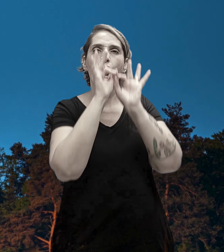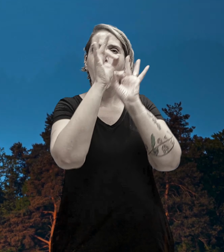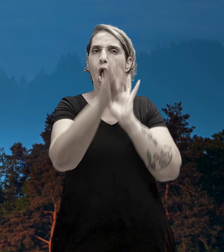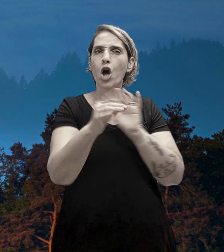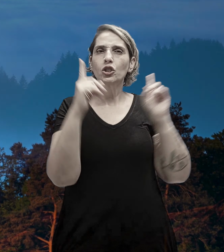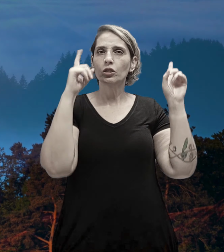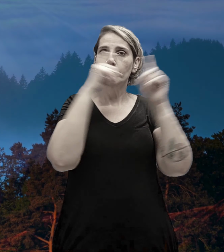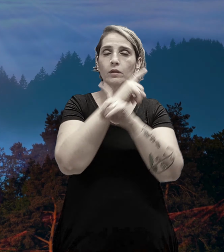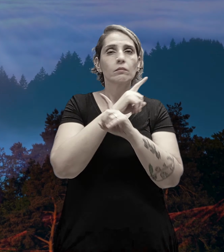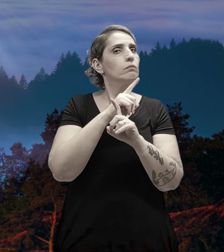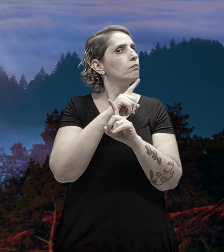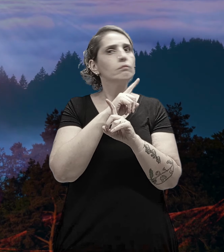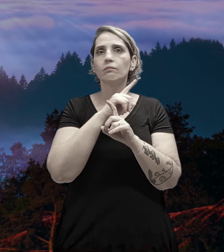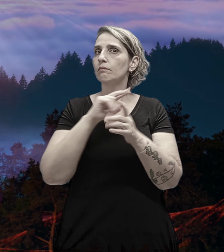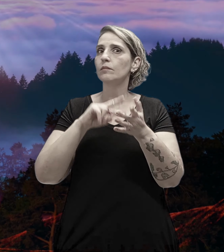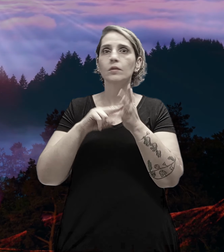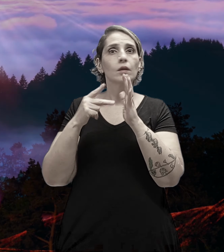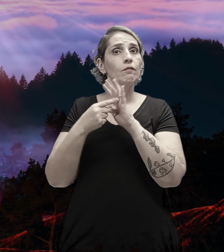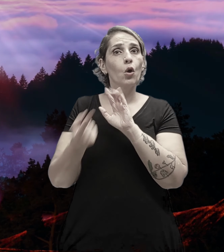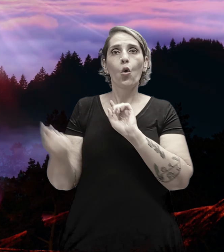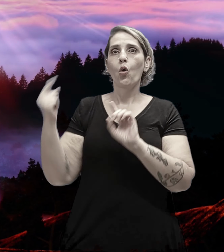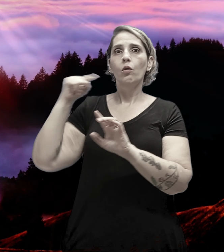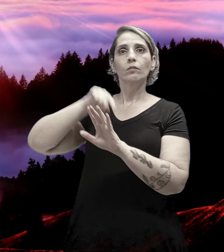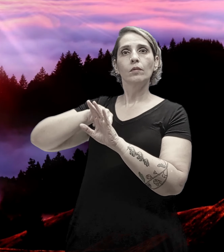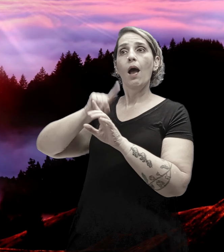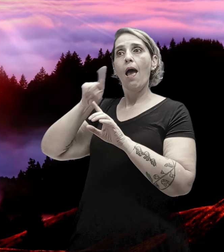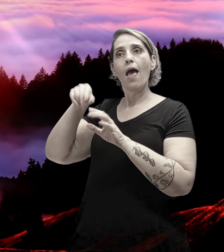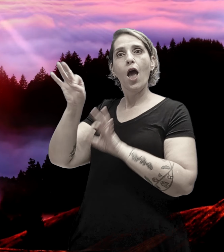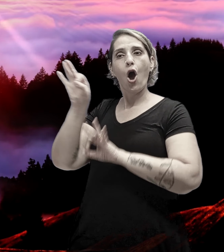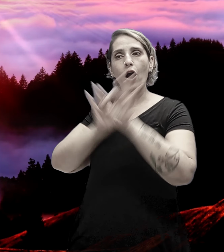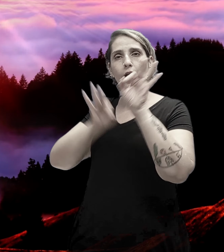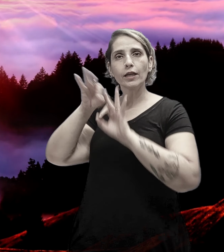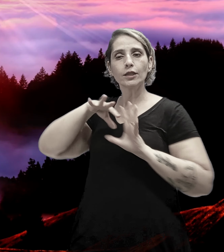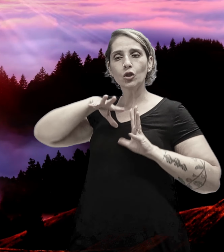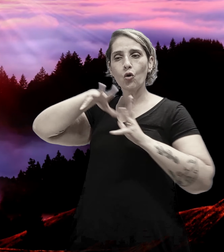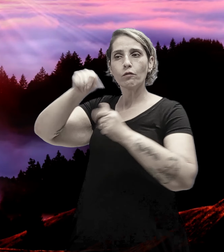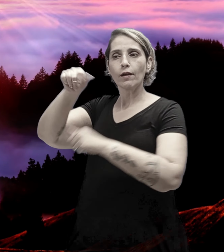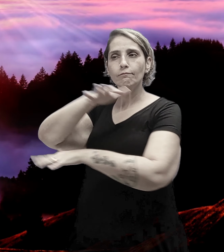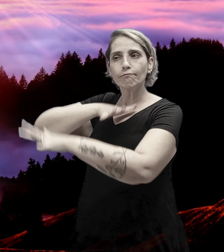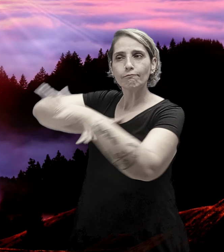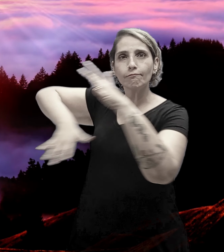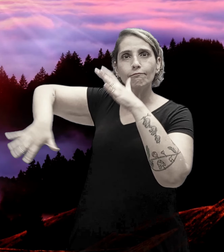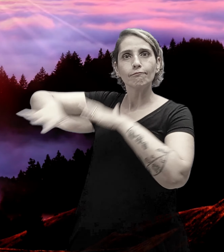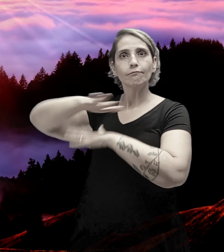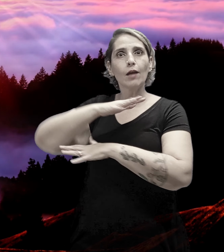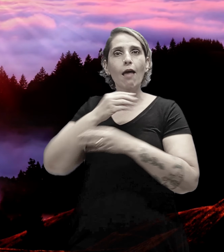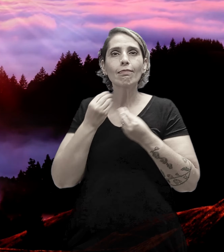Ele é a própria estrutura que organiza o universo, um equilíbrio natural que pulsa